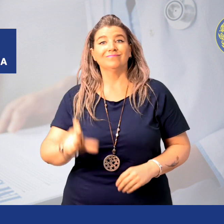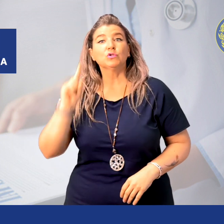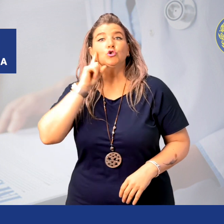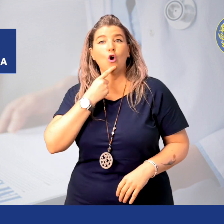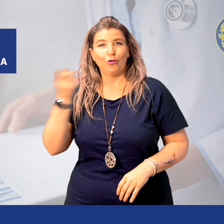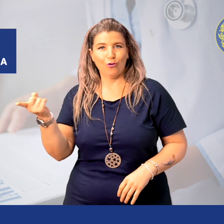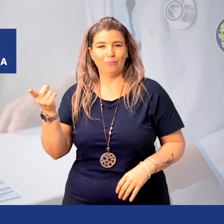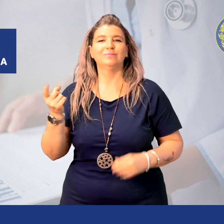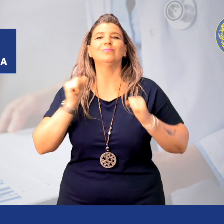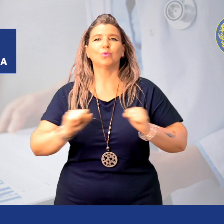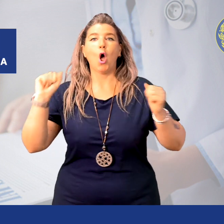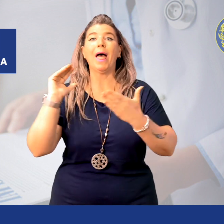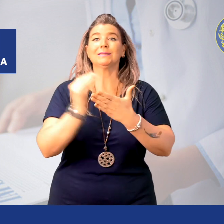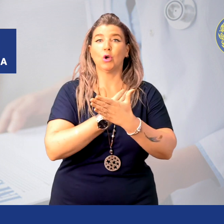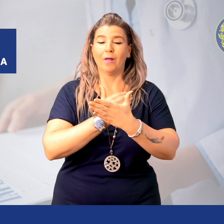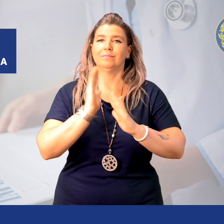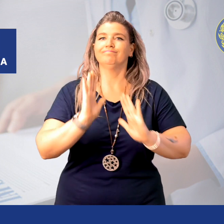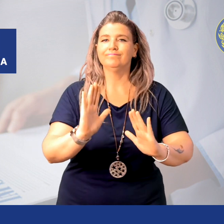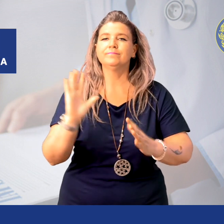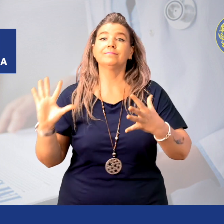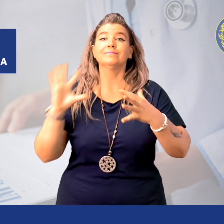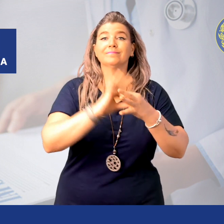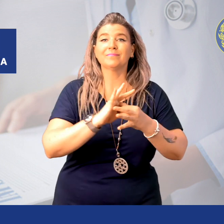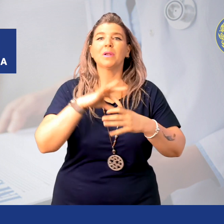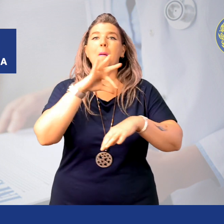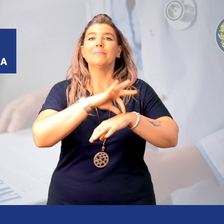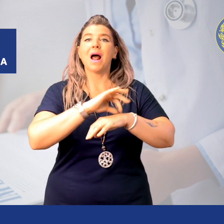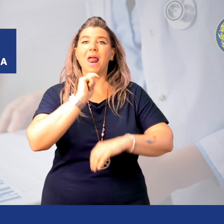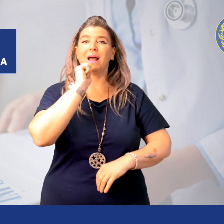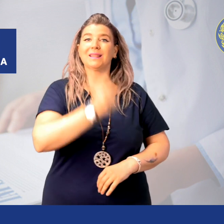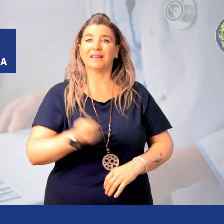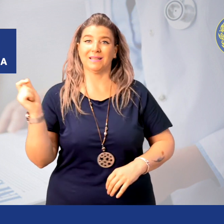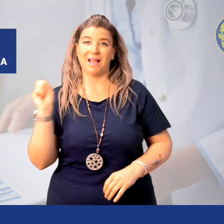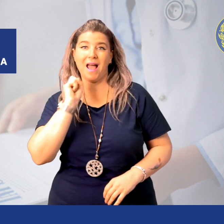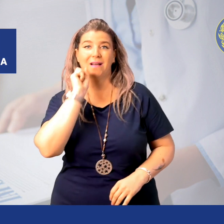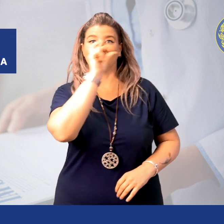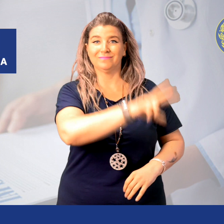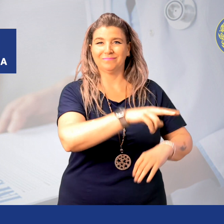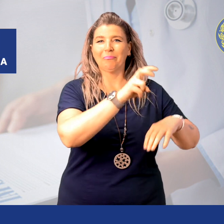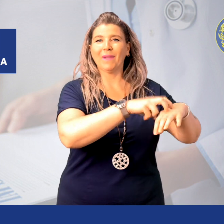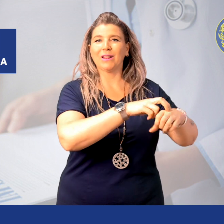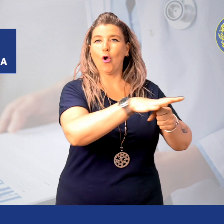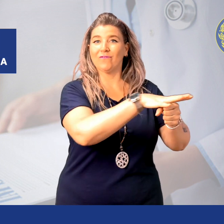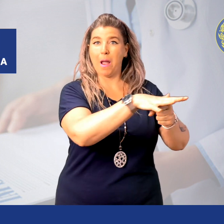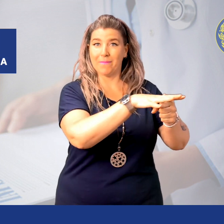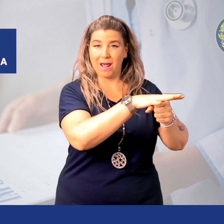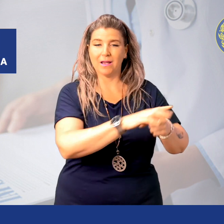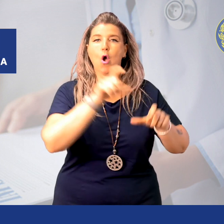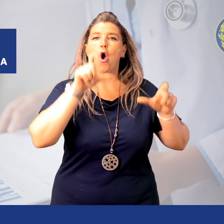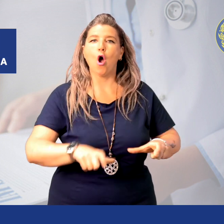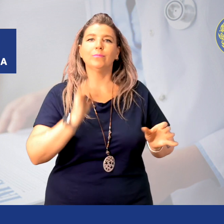Tale esenzione non è automatica, deve essere documentata e dichiarata dal medico certificatore